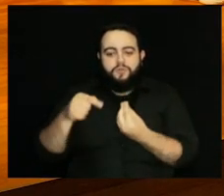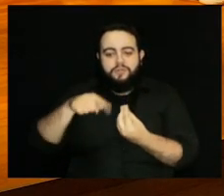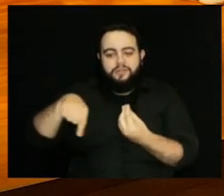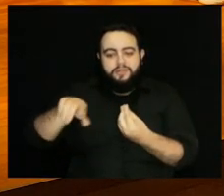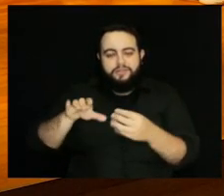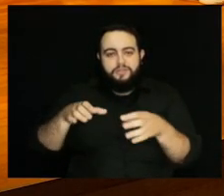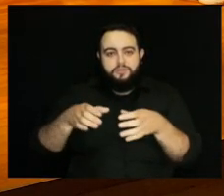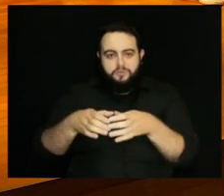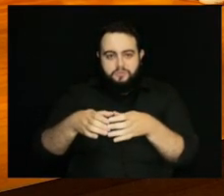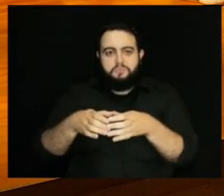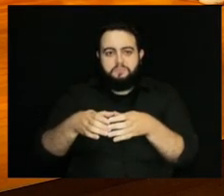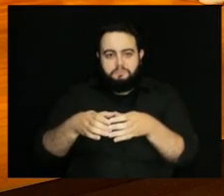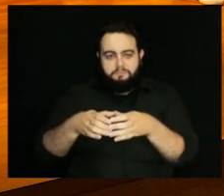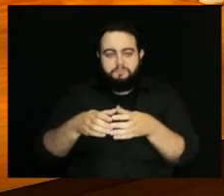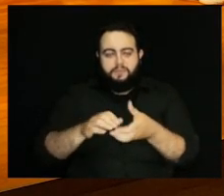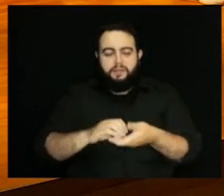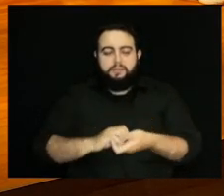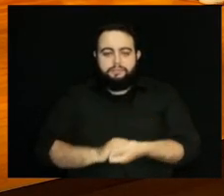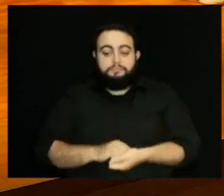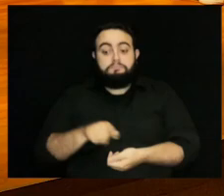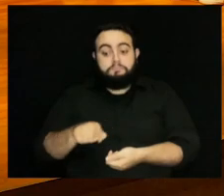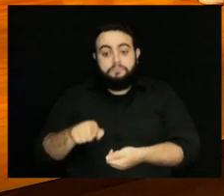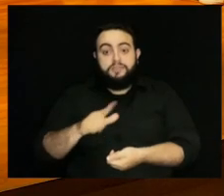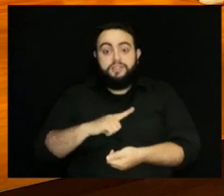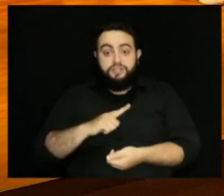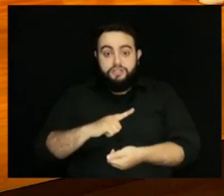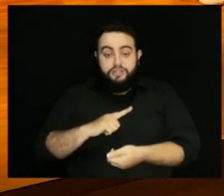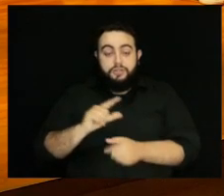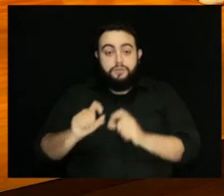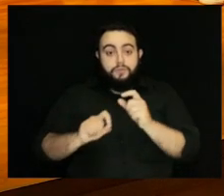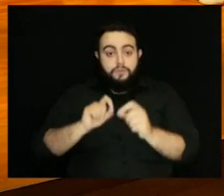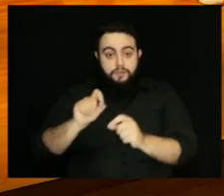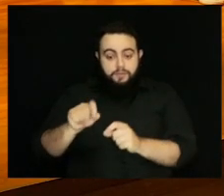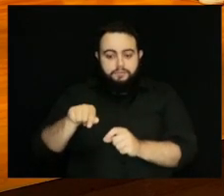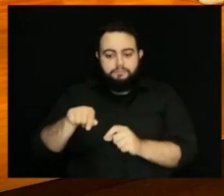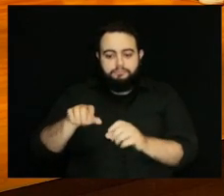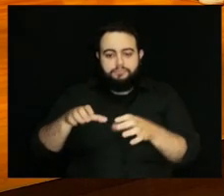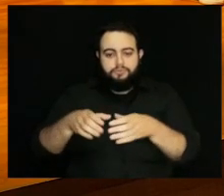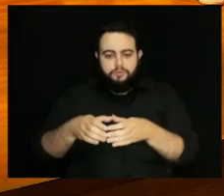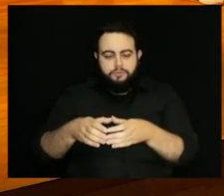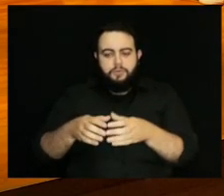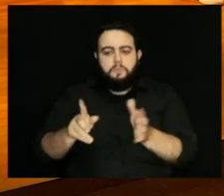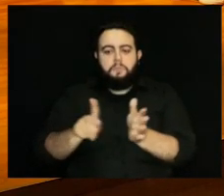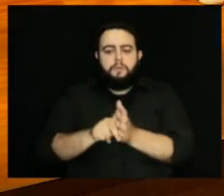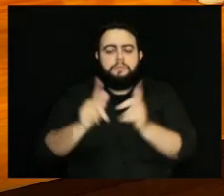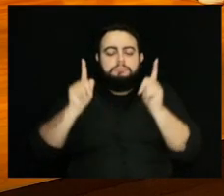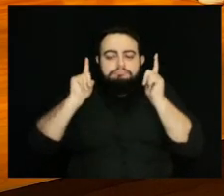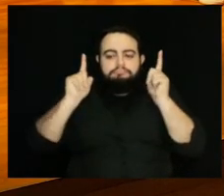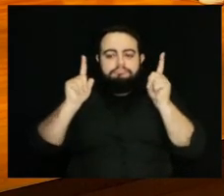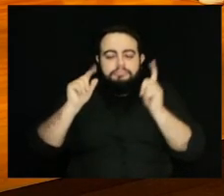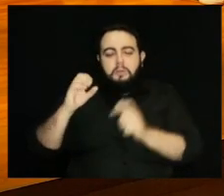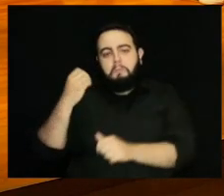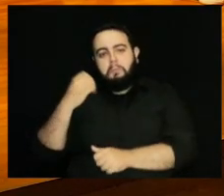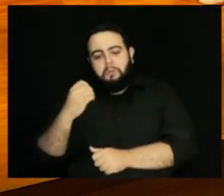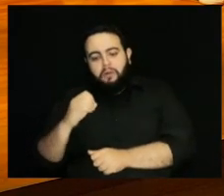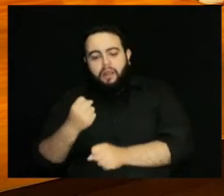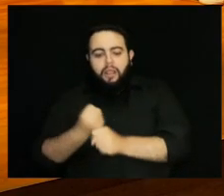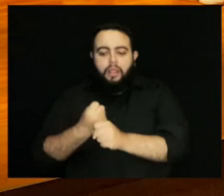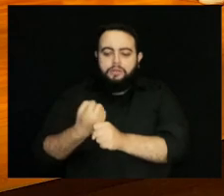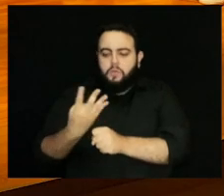muitos dessa turma, e eles tinham entre eles, essa turma da boemia porto alegrense dos anos 40, 50, 60,